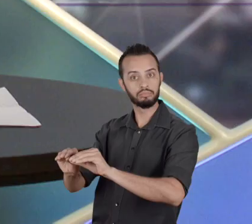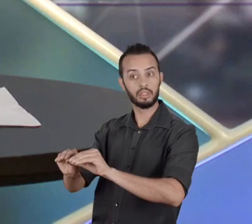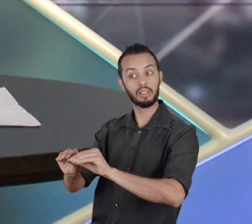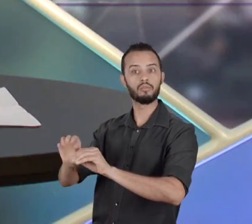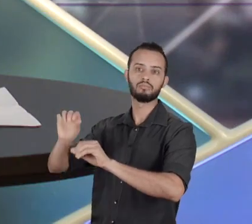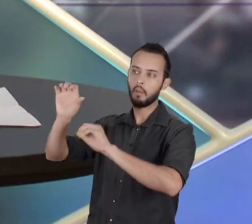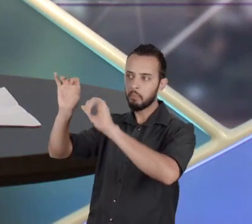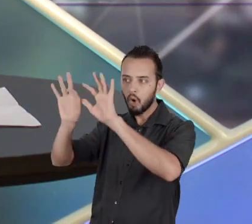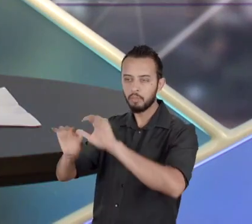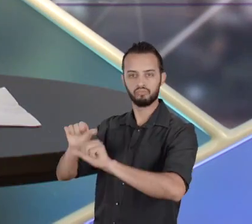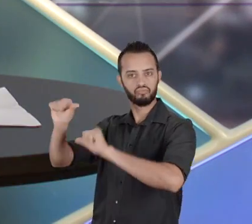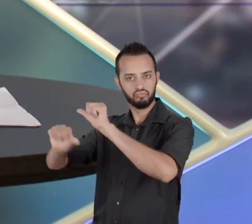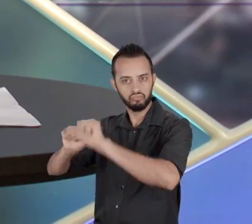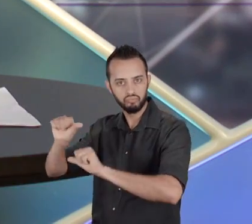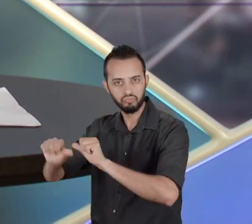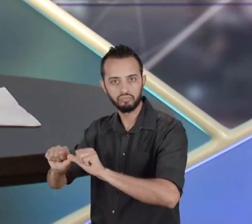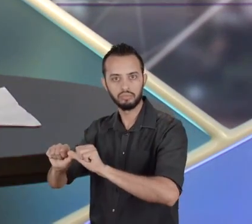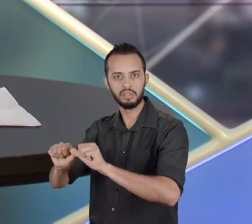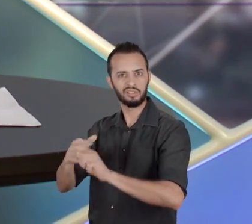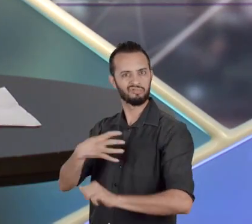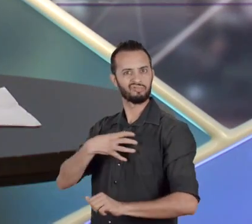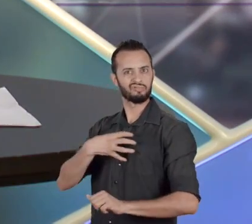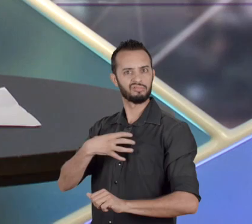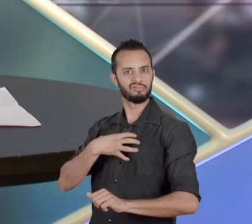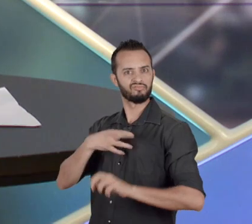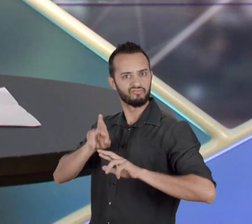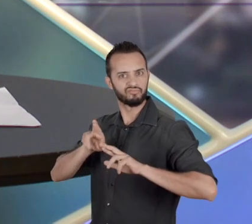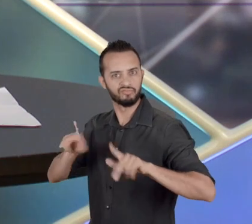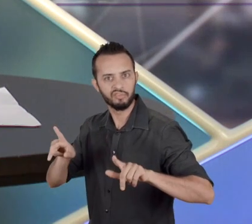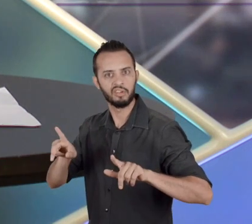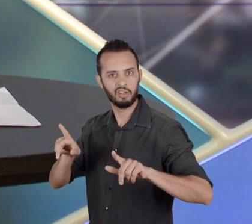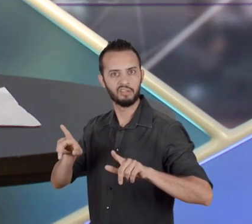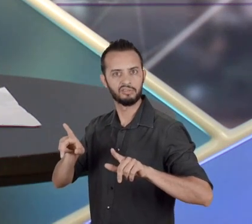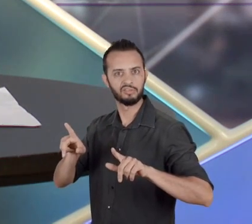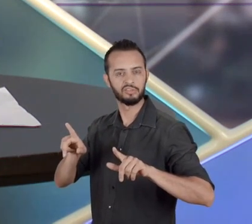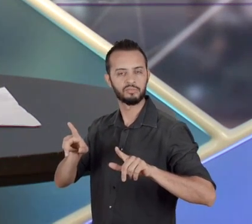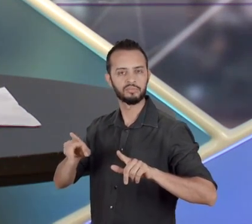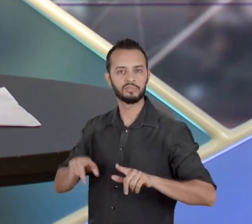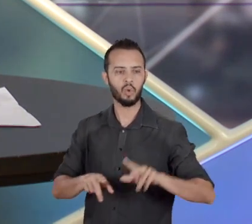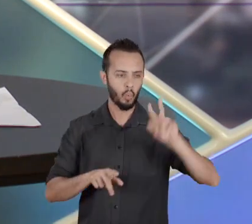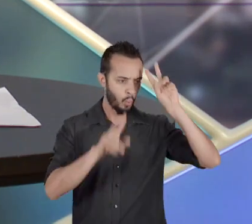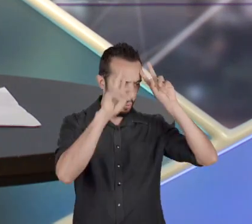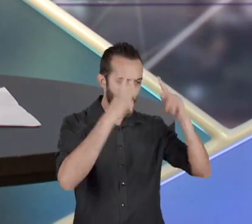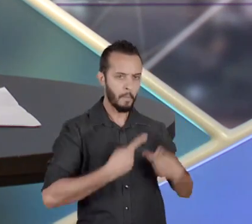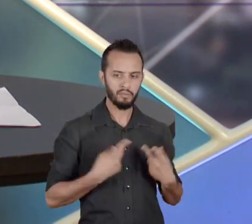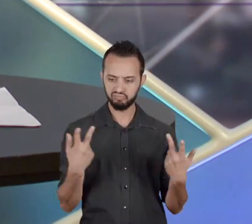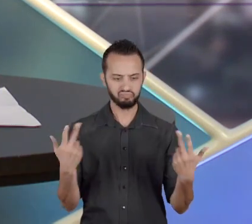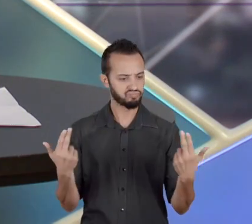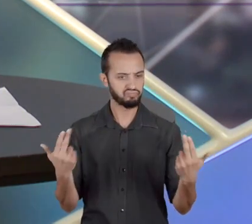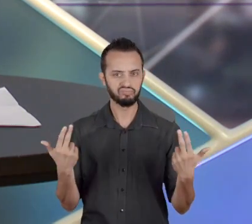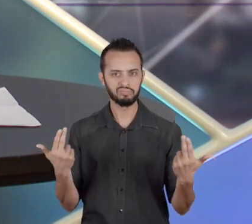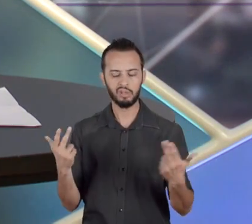por alguma razão sofrem uma mutação e começam a agir de maneira que não estão programados para agir